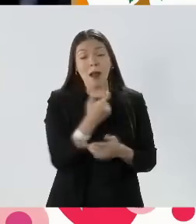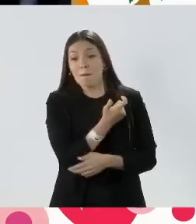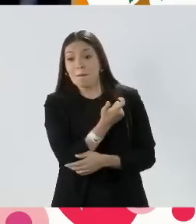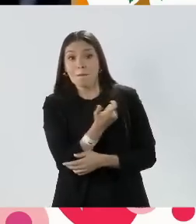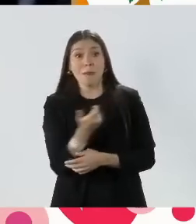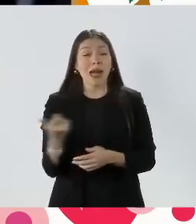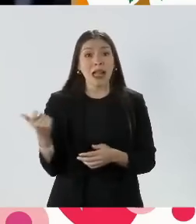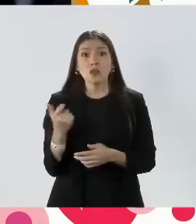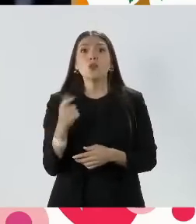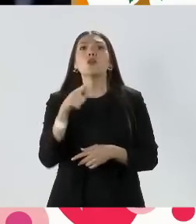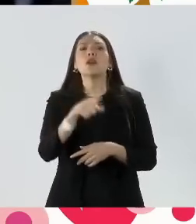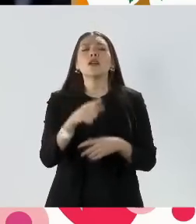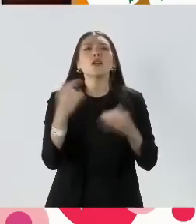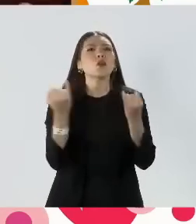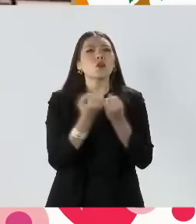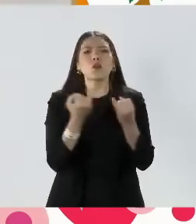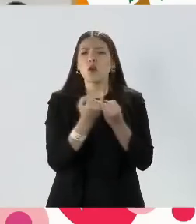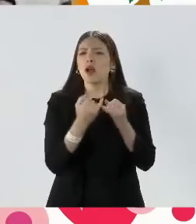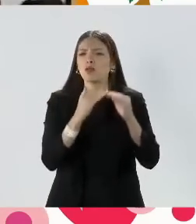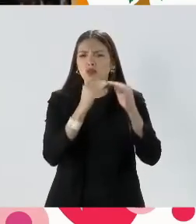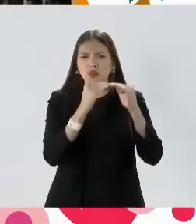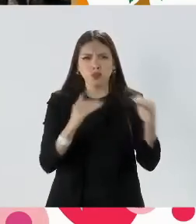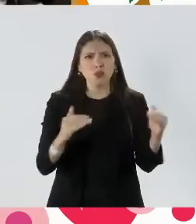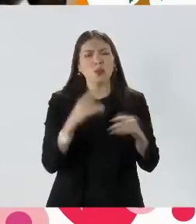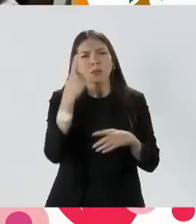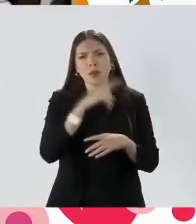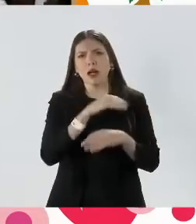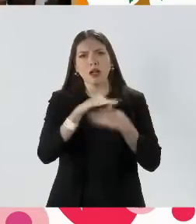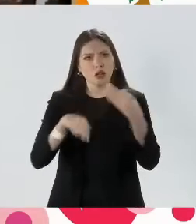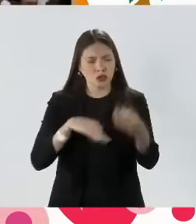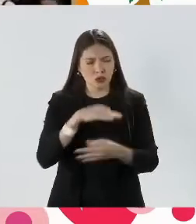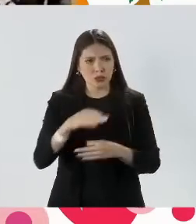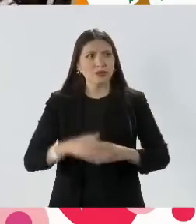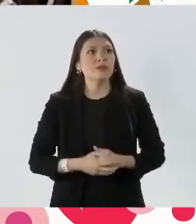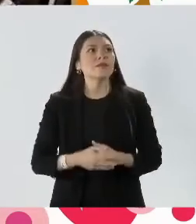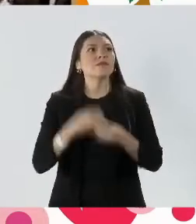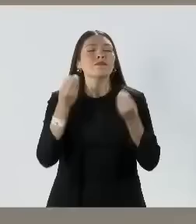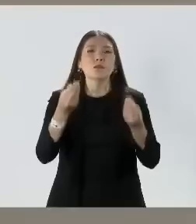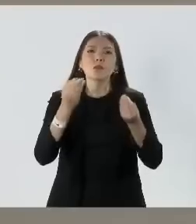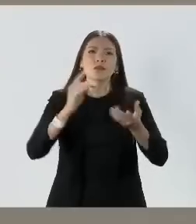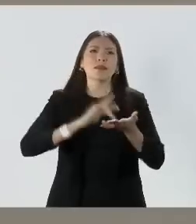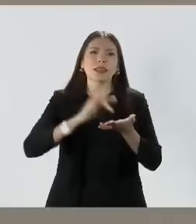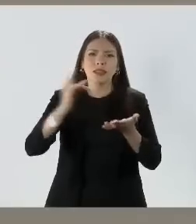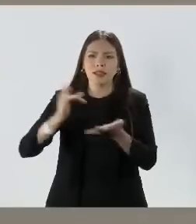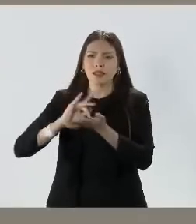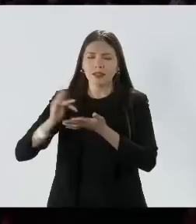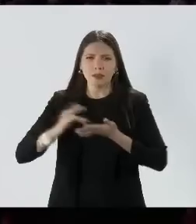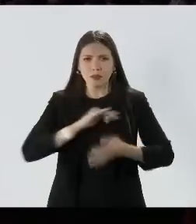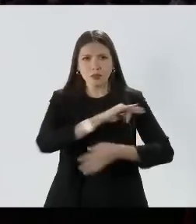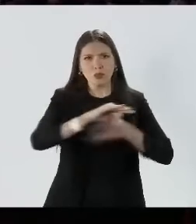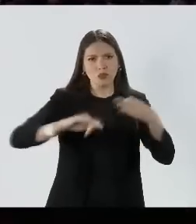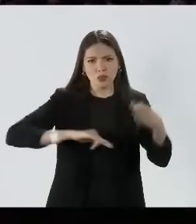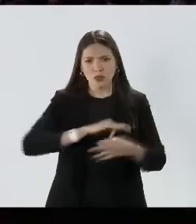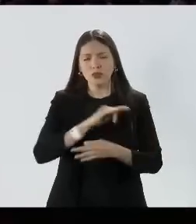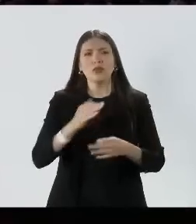por unanimidad Muchísimas gracias compañeras y compañeros diputadas y diputados